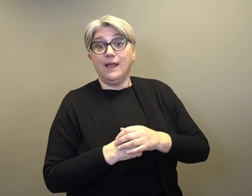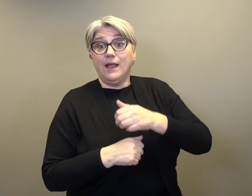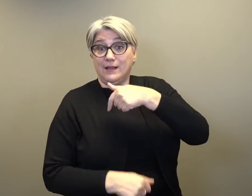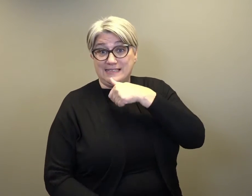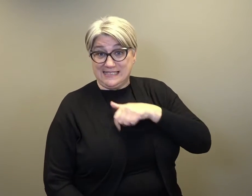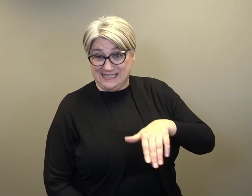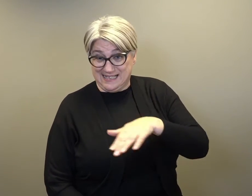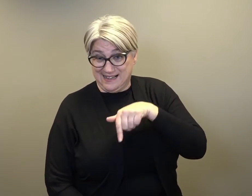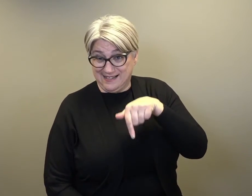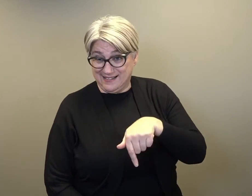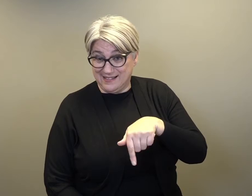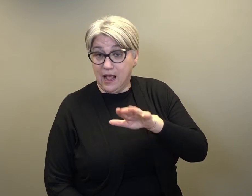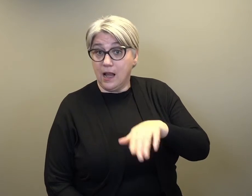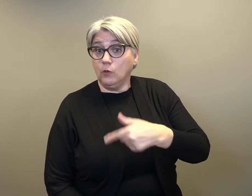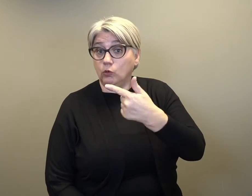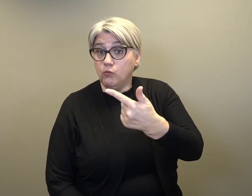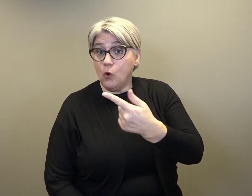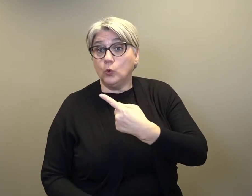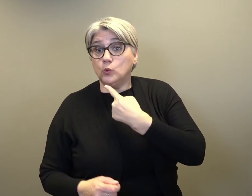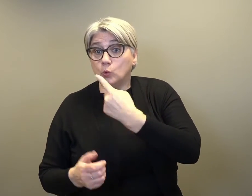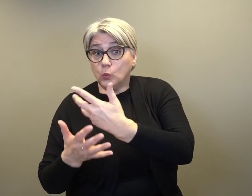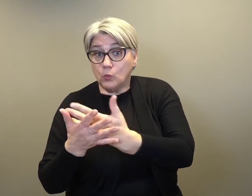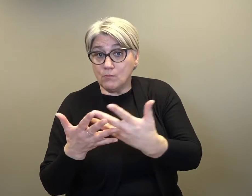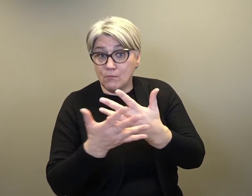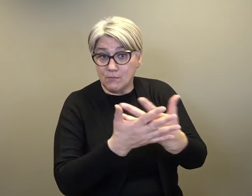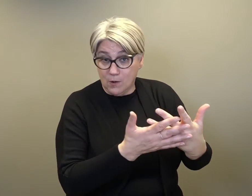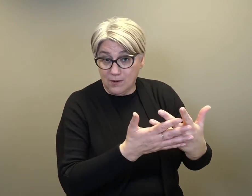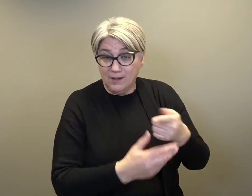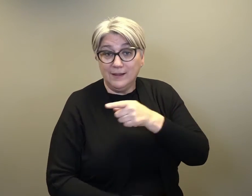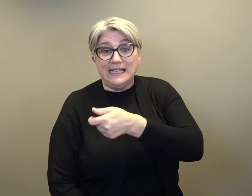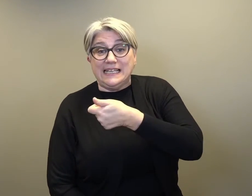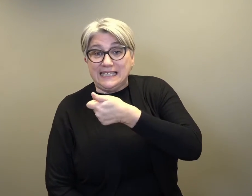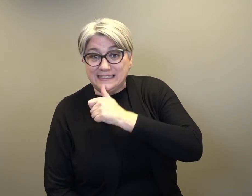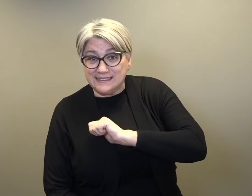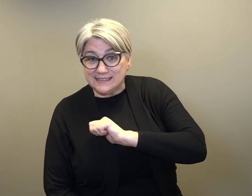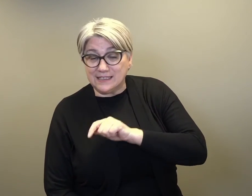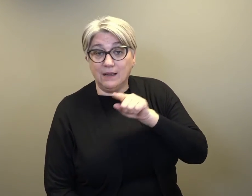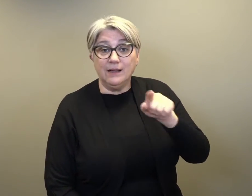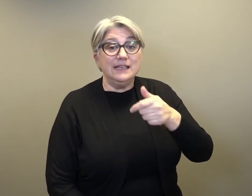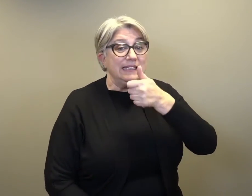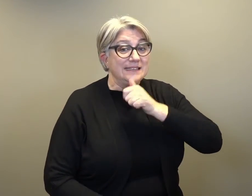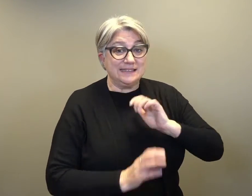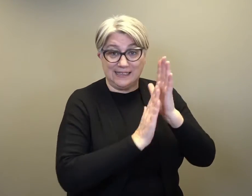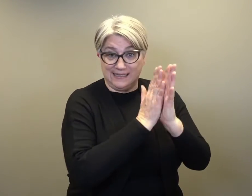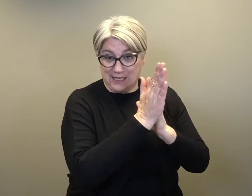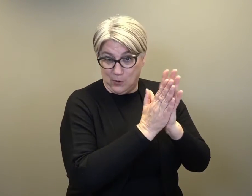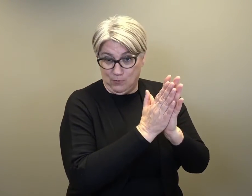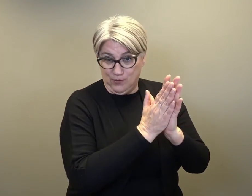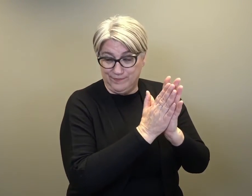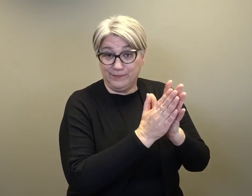Á Íslandi eru tvö tungumál, íslenska og íslenskt táknmál,